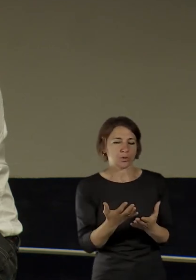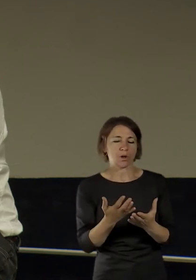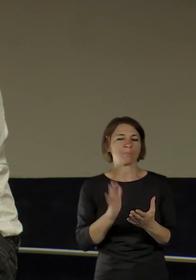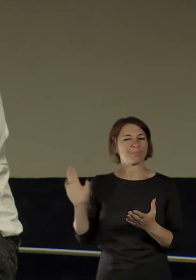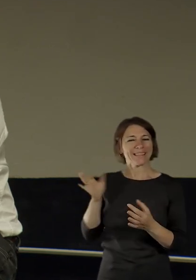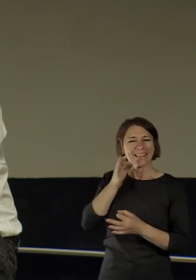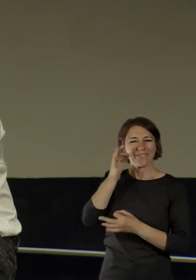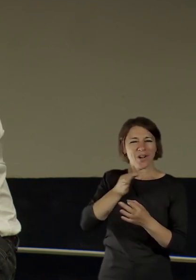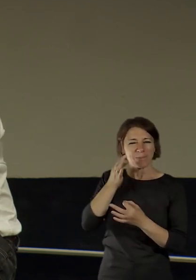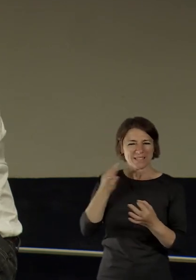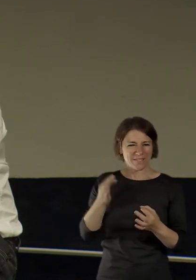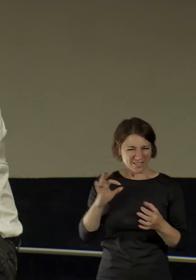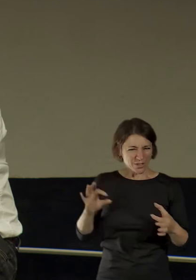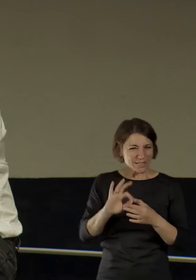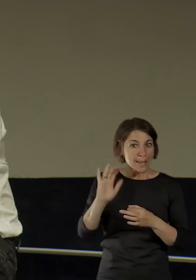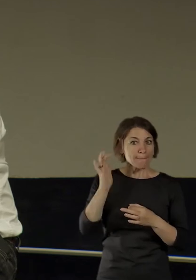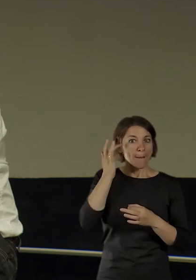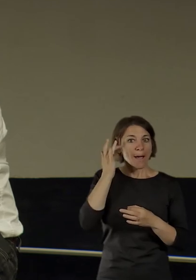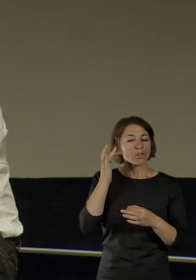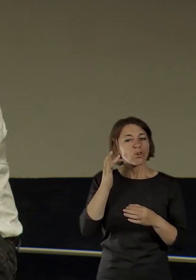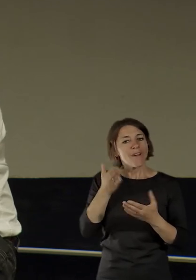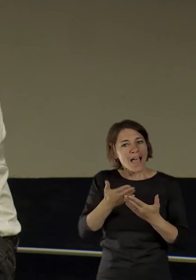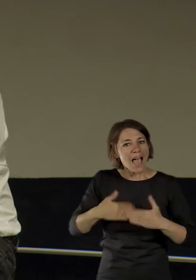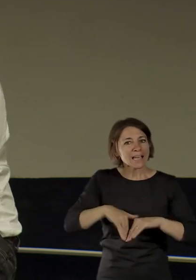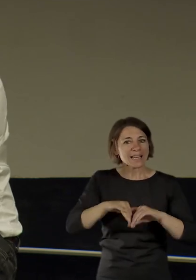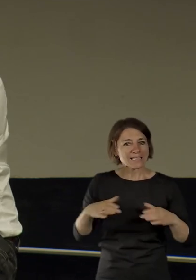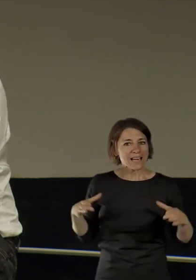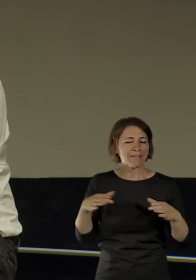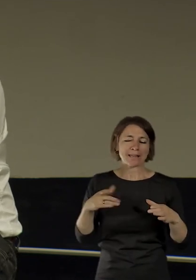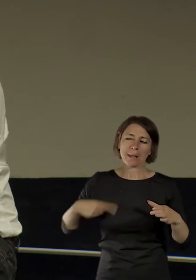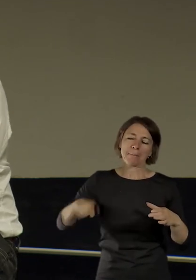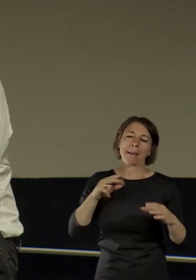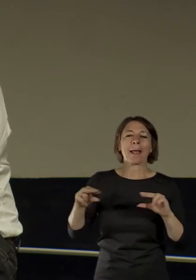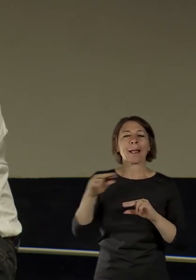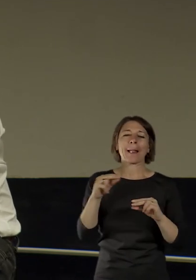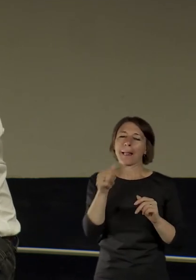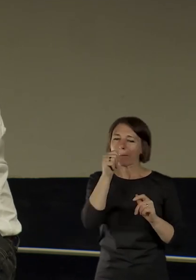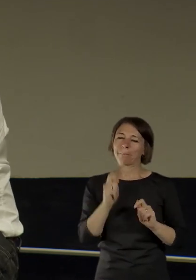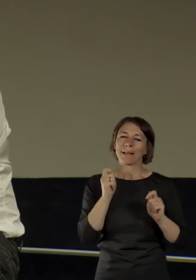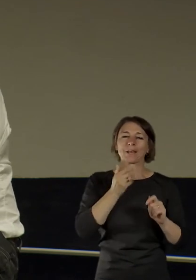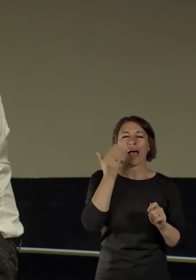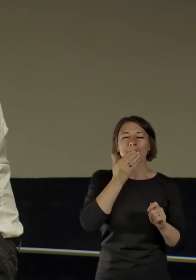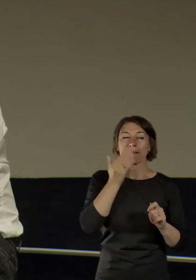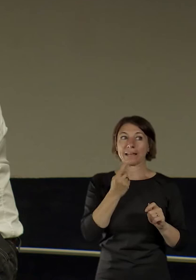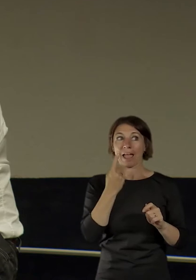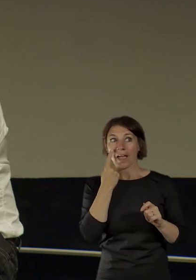památkové rezervace, které pracovně říkáme Afrika. Když se podíváte na tu mapu, tak pochopíte proč.